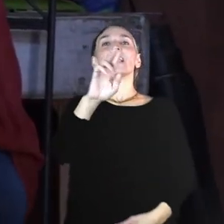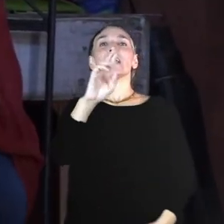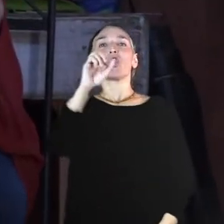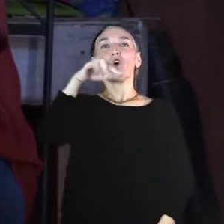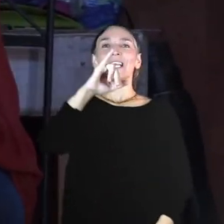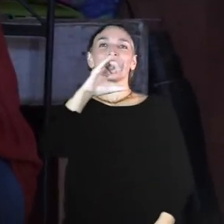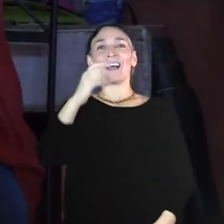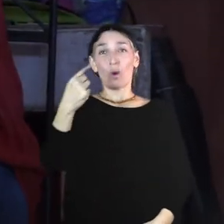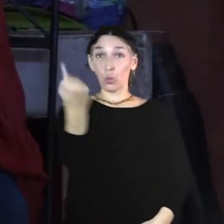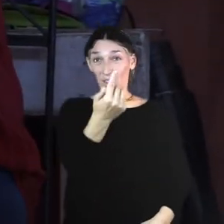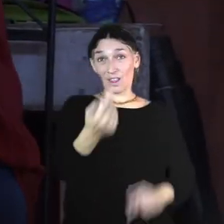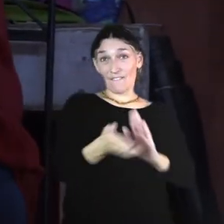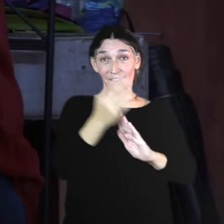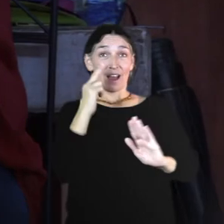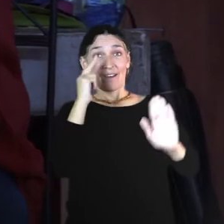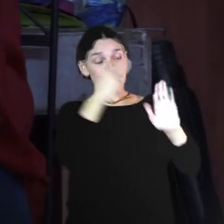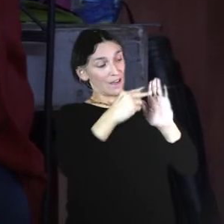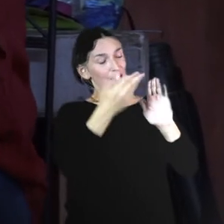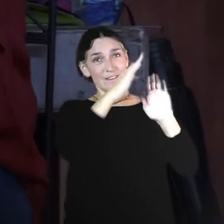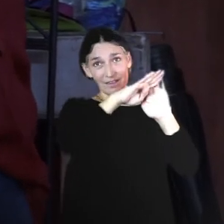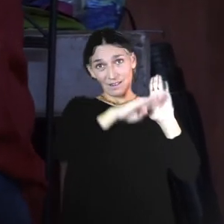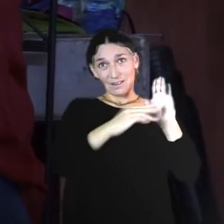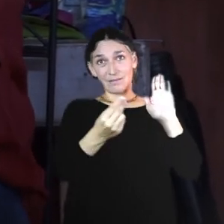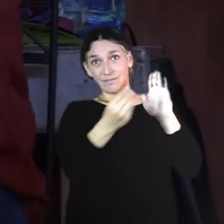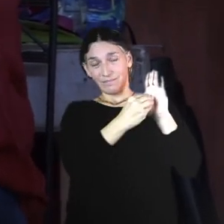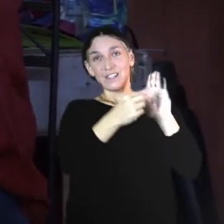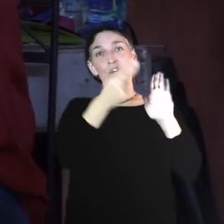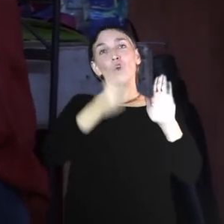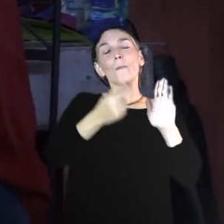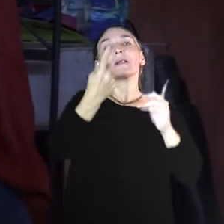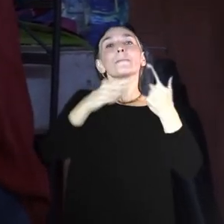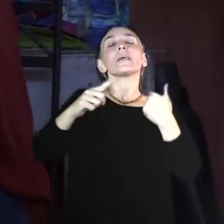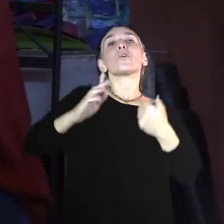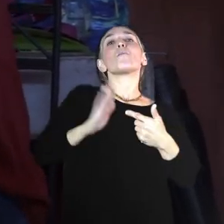Un nombre como cualquier otro, pero sobre todo es importante decir “en situación